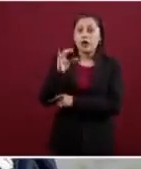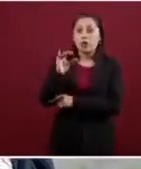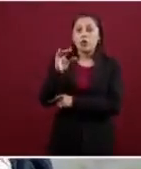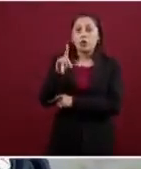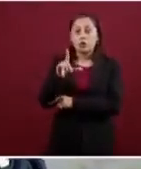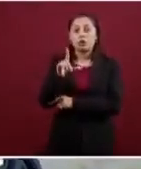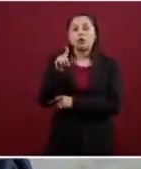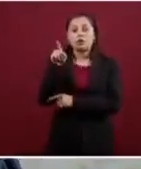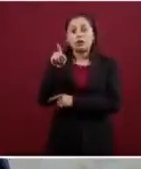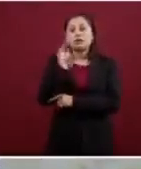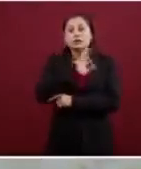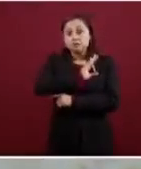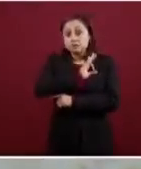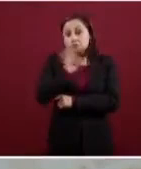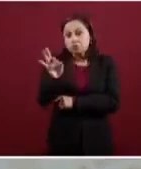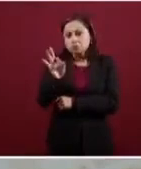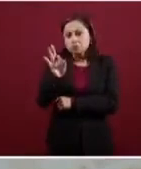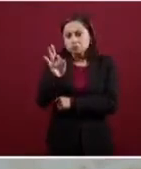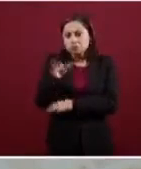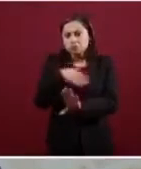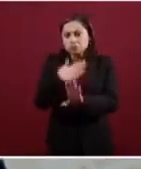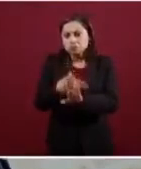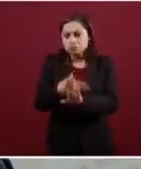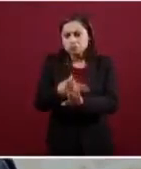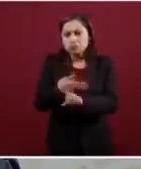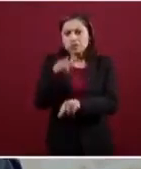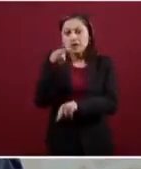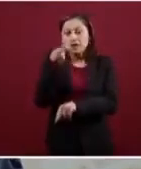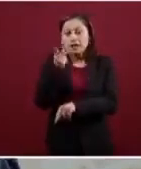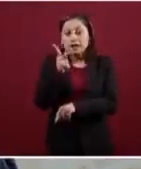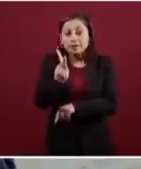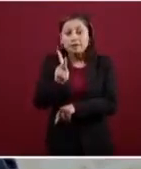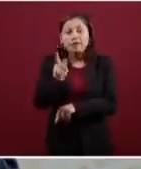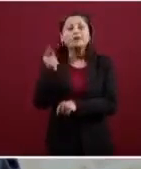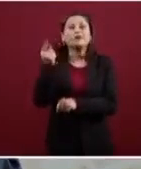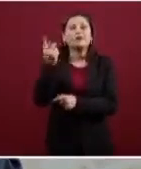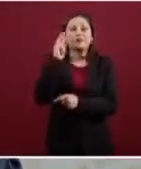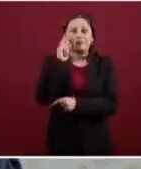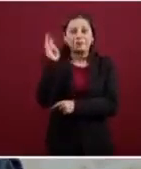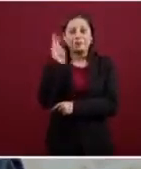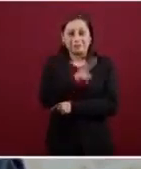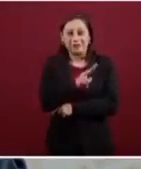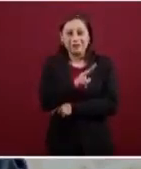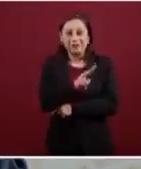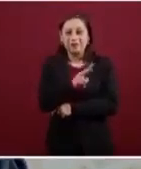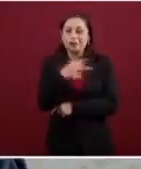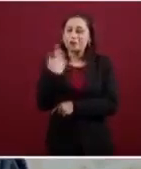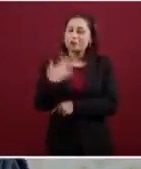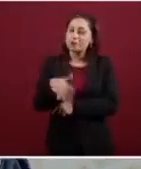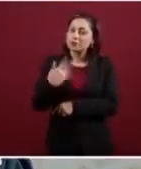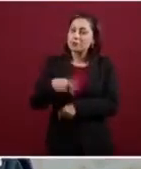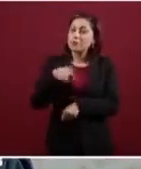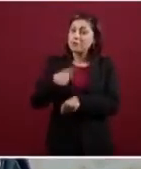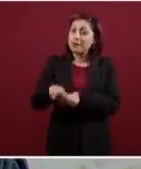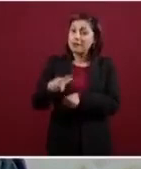empleado, pero que el emplearlos obviamente iba a ser un riesgo para la sociedad, para